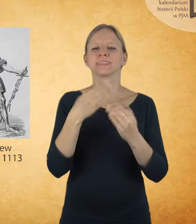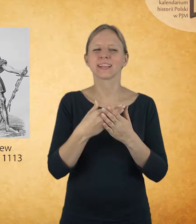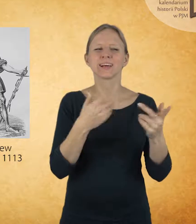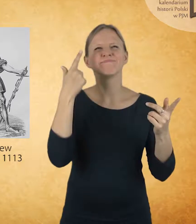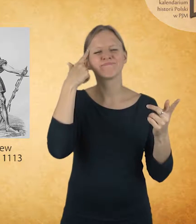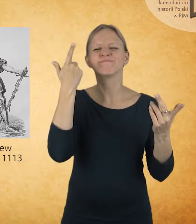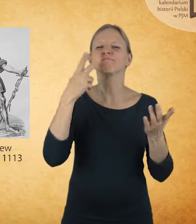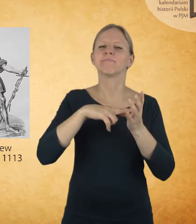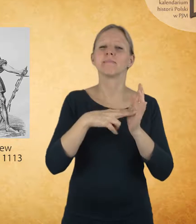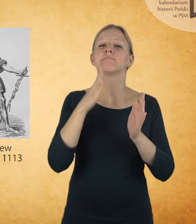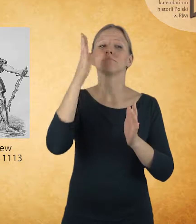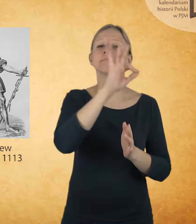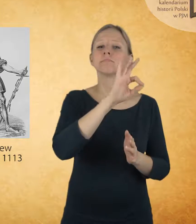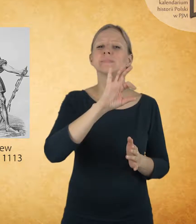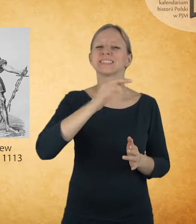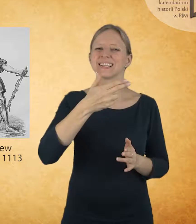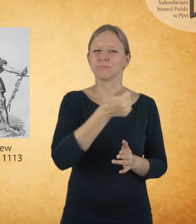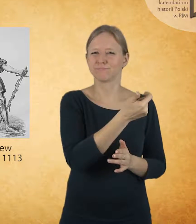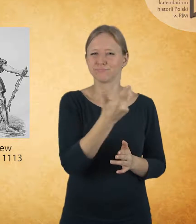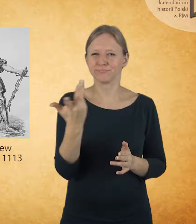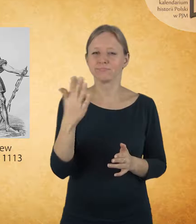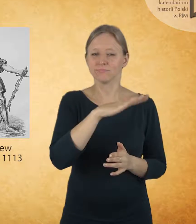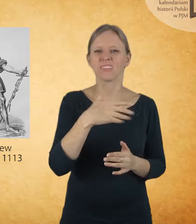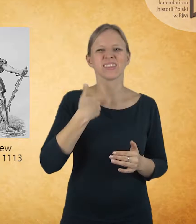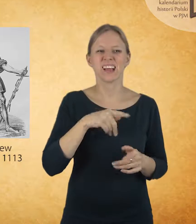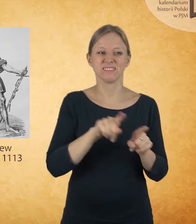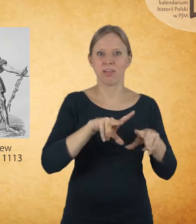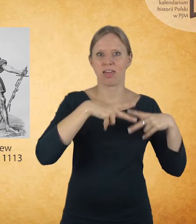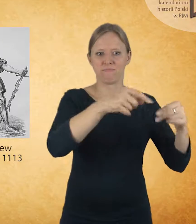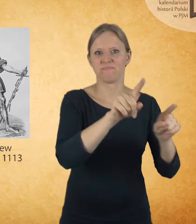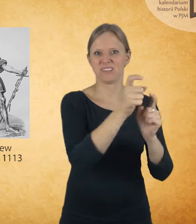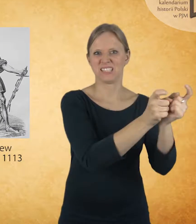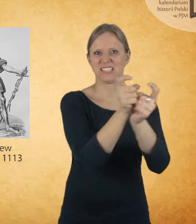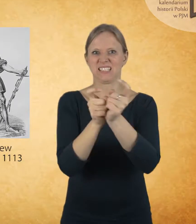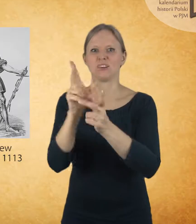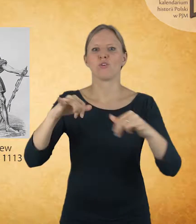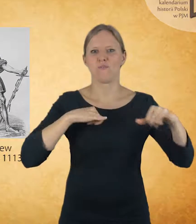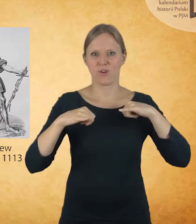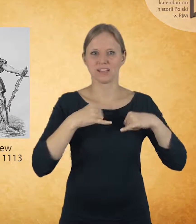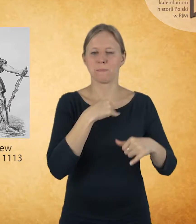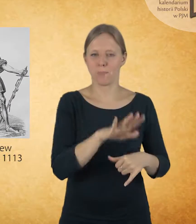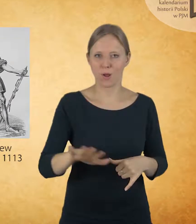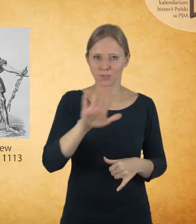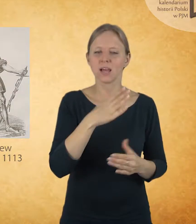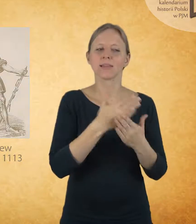Chciał, żeby jego synowie nie musieli toczyć ze sobą walki o tron po jego śmierci.